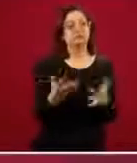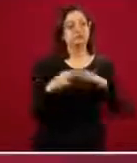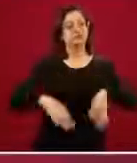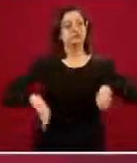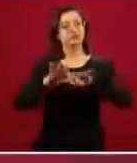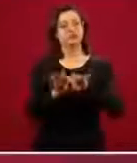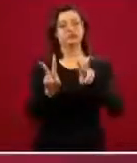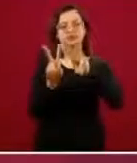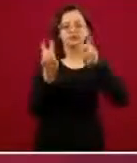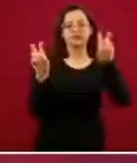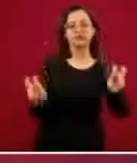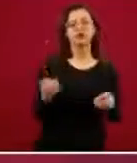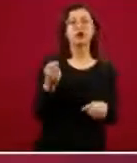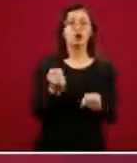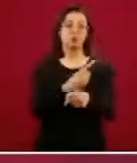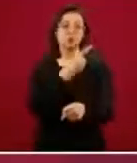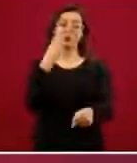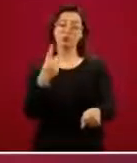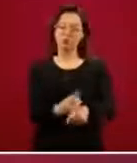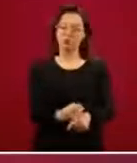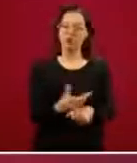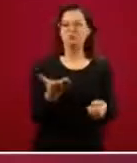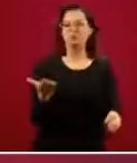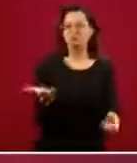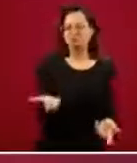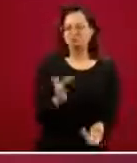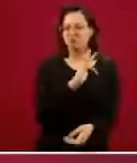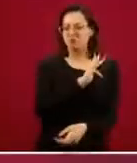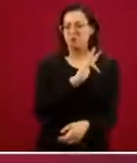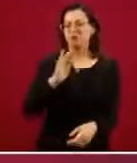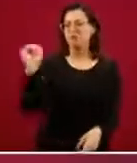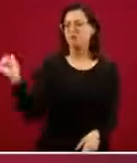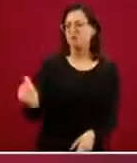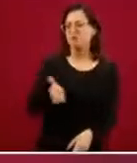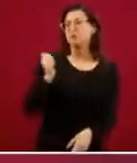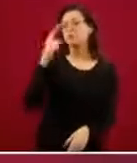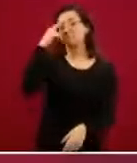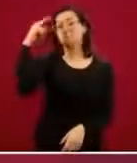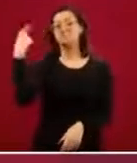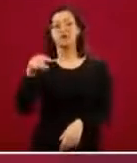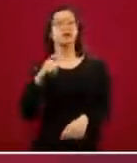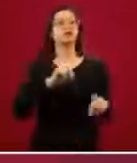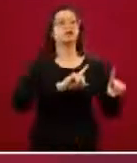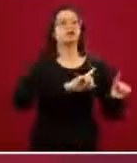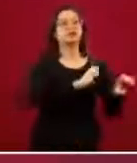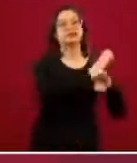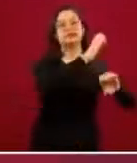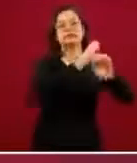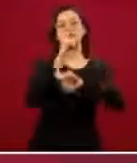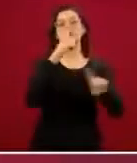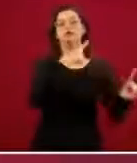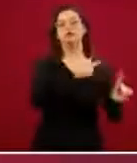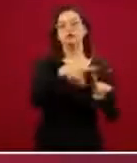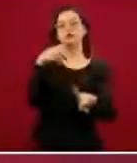buena oportunidad esta que se da para exhortar a los estados de la República que nos faciliten